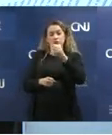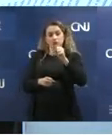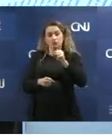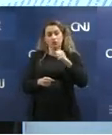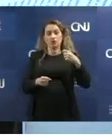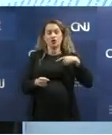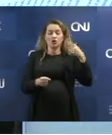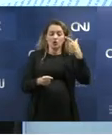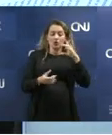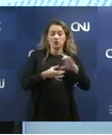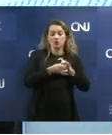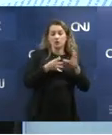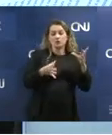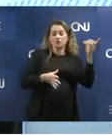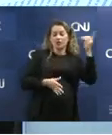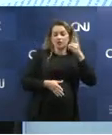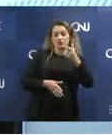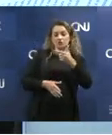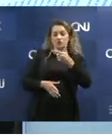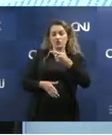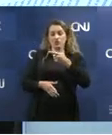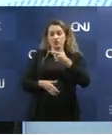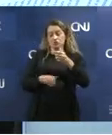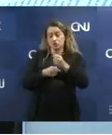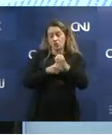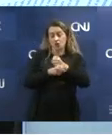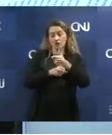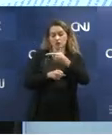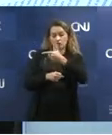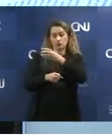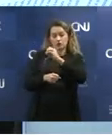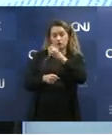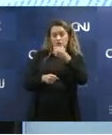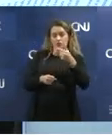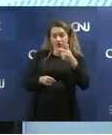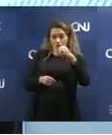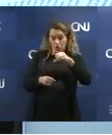Então, o que eu trago aqui é que mesmo respeitando e aqui